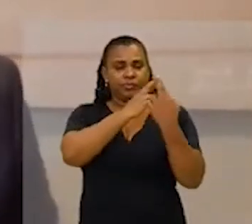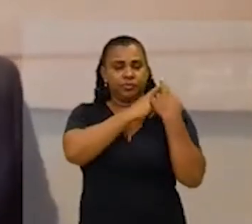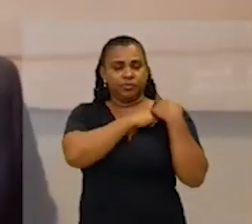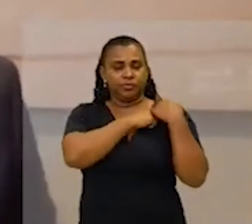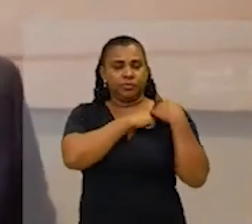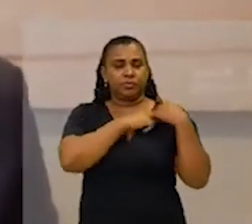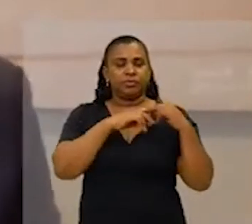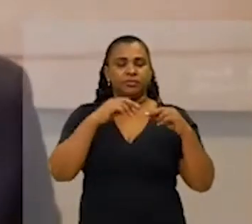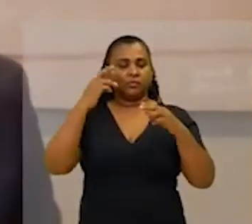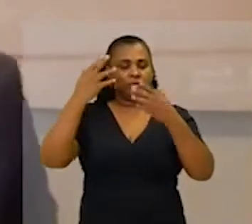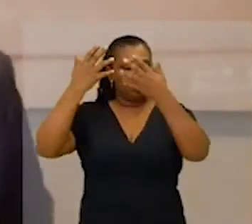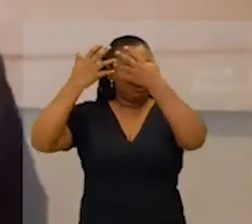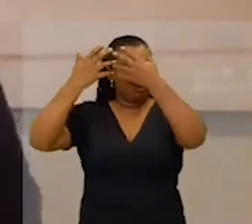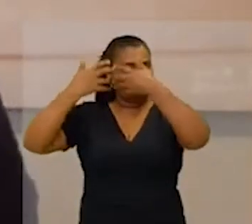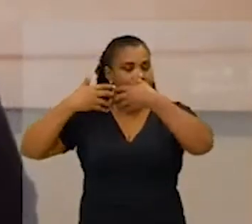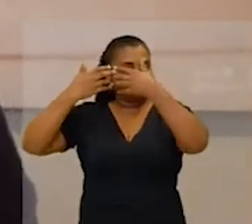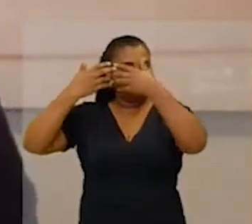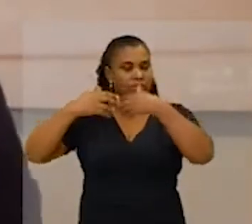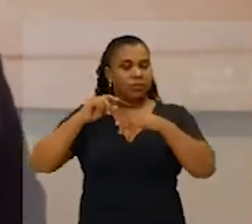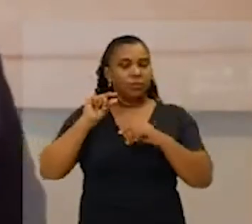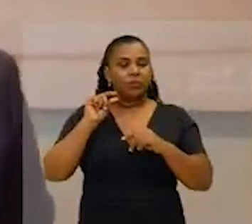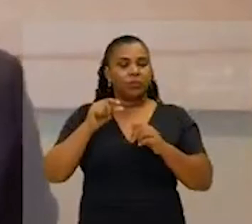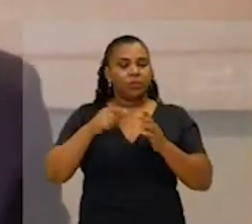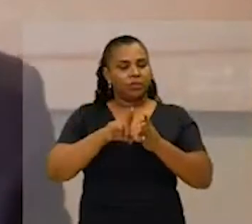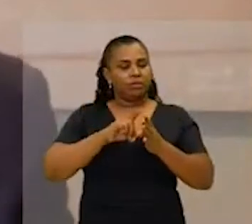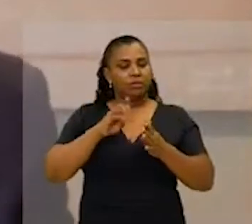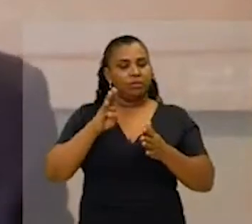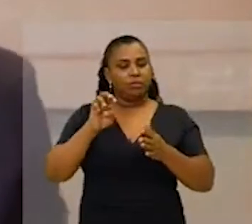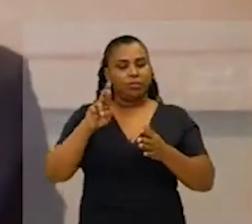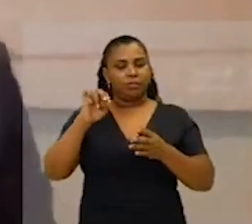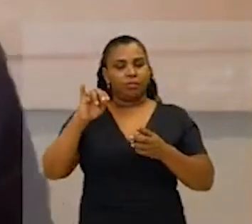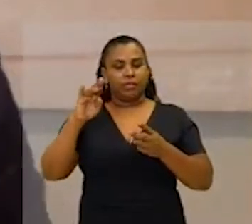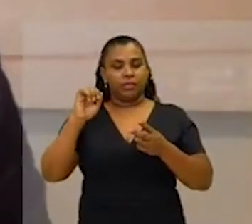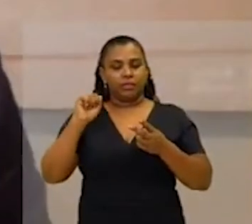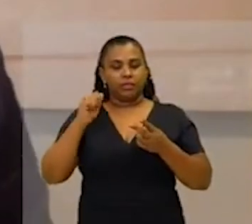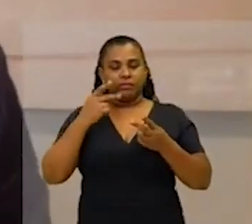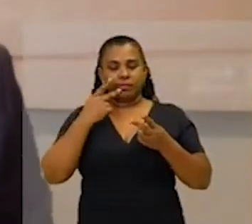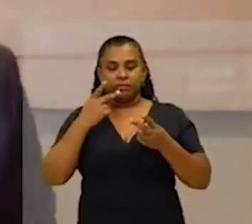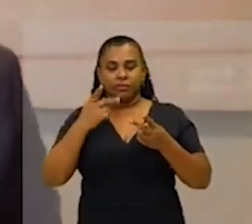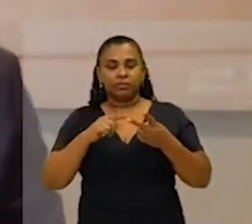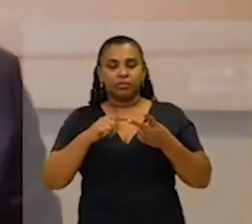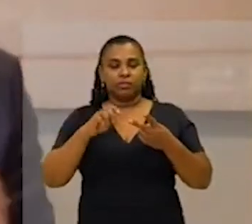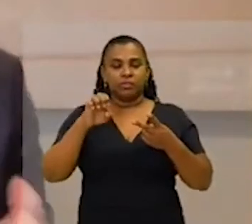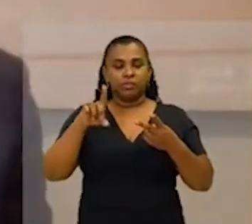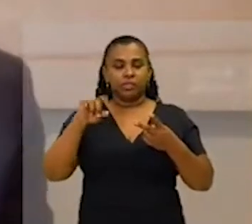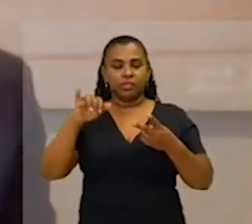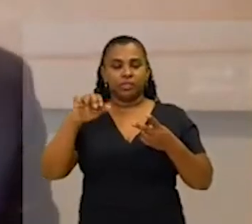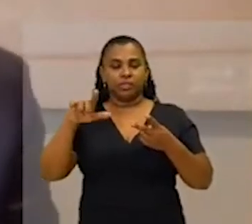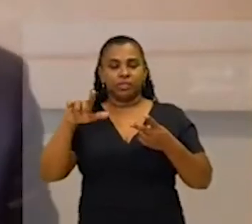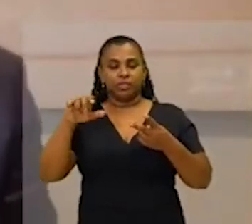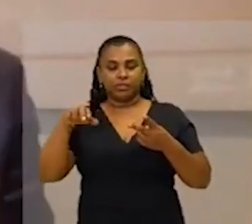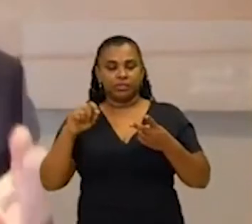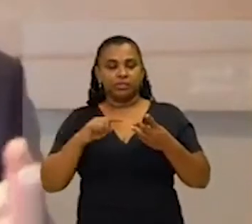uma reflexão um pouco aquilo que Bárbara já falou professora Edilene nas lá Jaqueline e tentar fazer